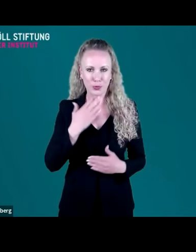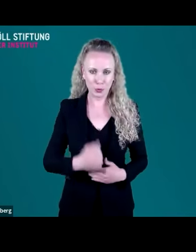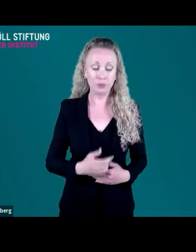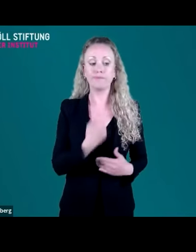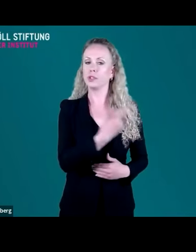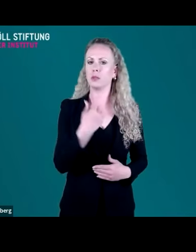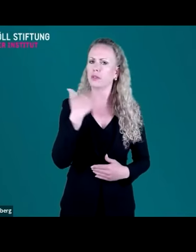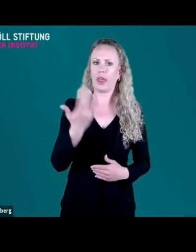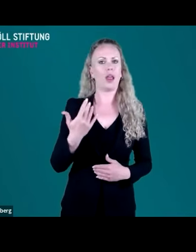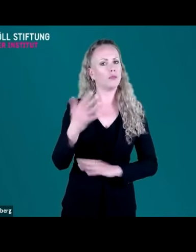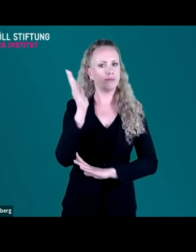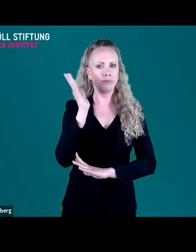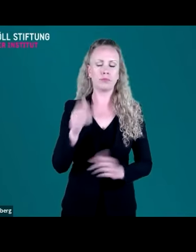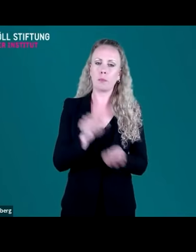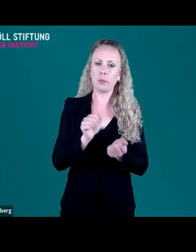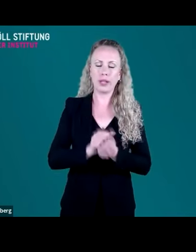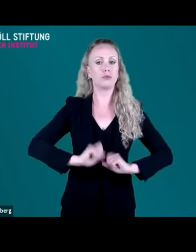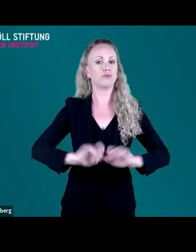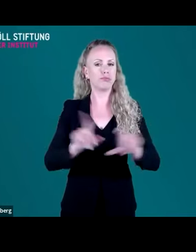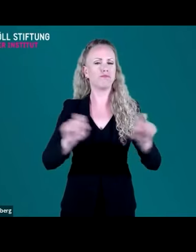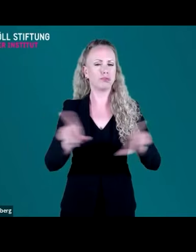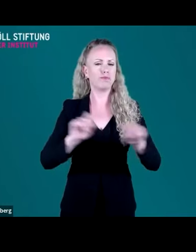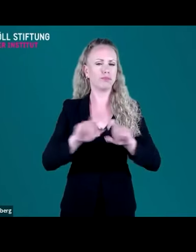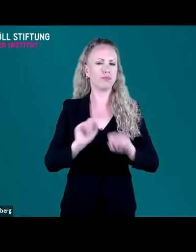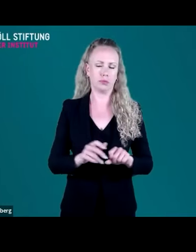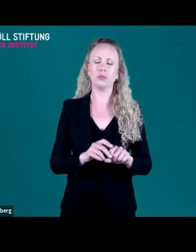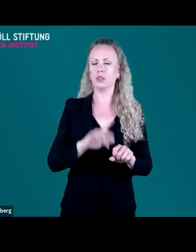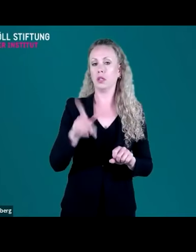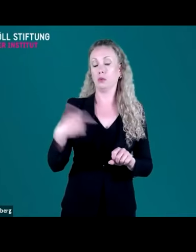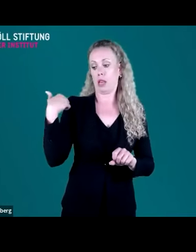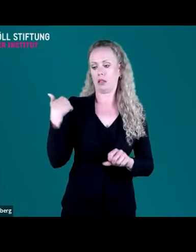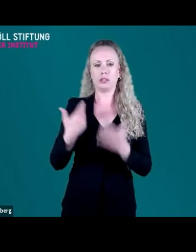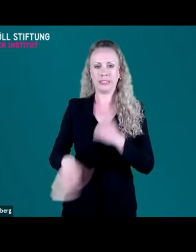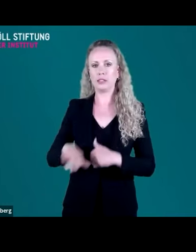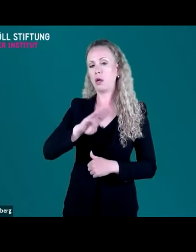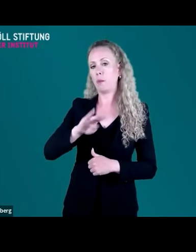Seine Publikationen wurden zum Beispiel auch jüngst im Prozess gegen Björn Höcke verwendet.